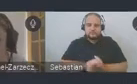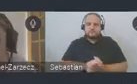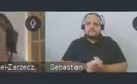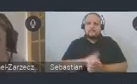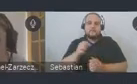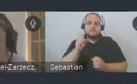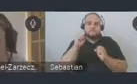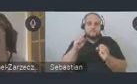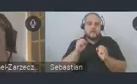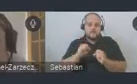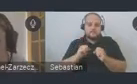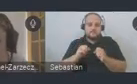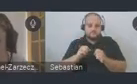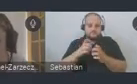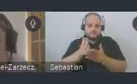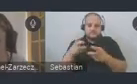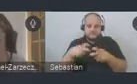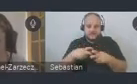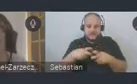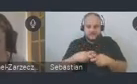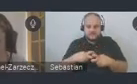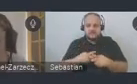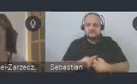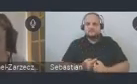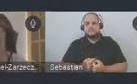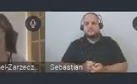"Obsługa bankowości elektronicznej, kompetencje bankowe".